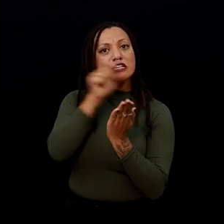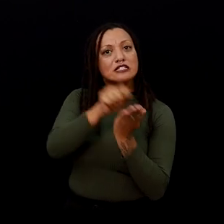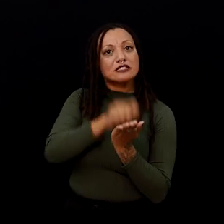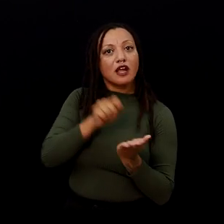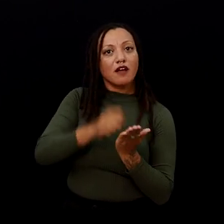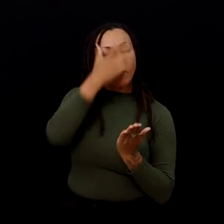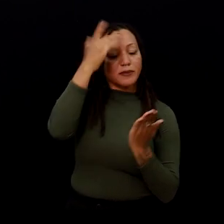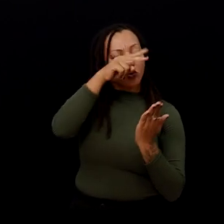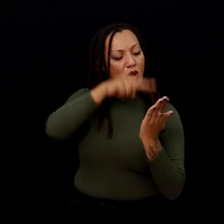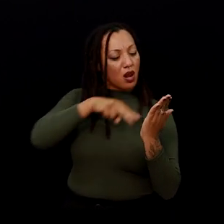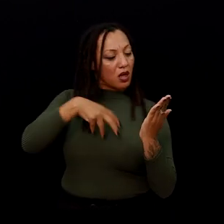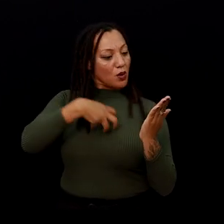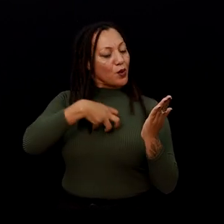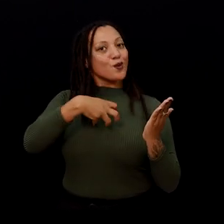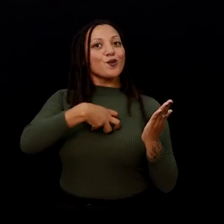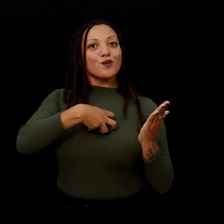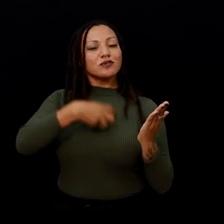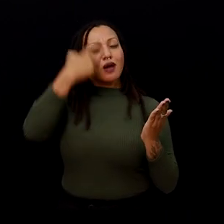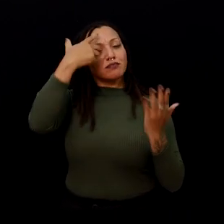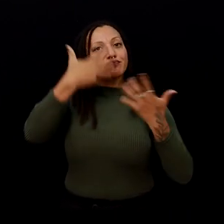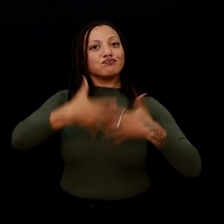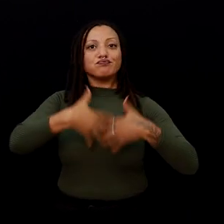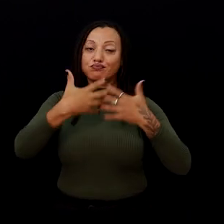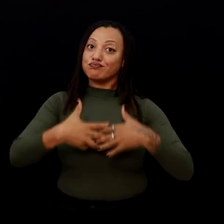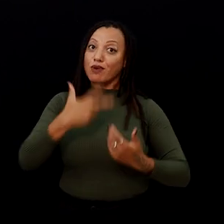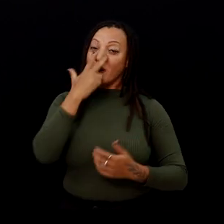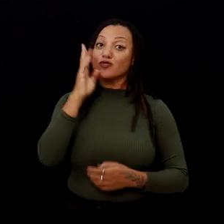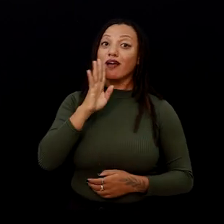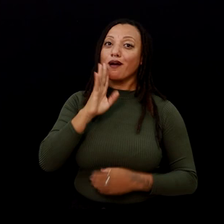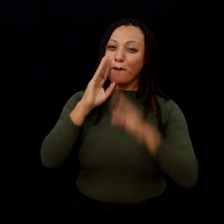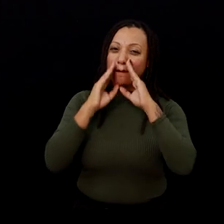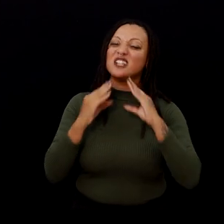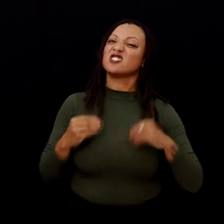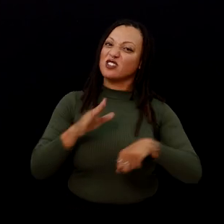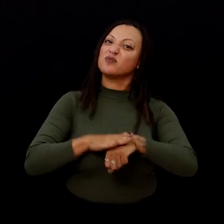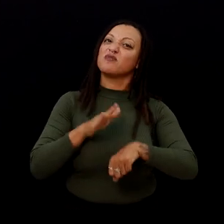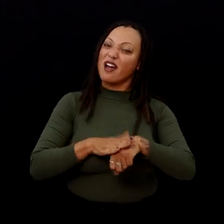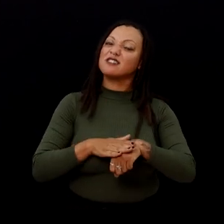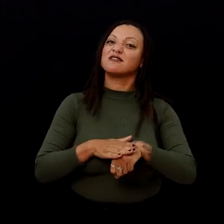com um espectador que está lendo, que tem em mãos a sua obra.